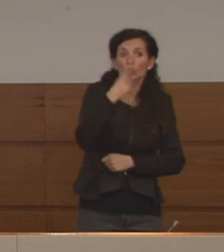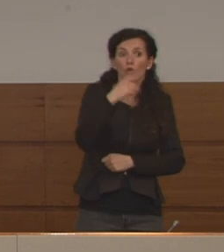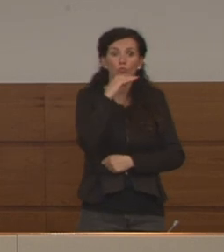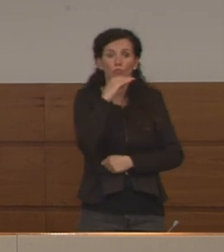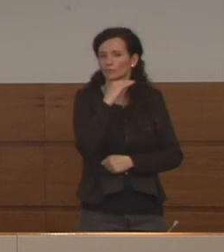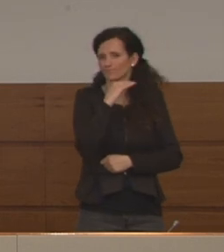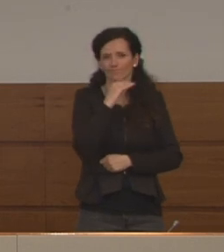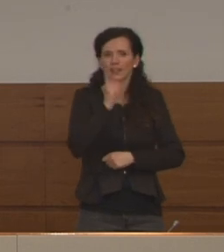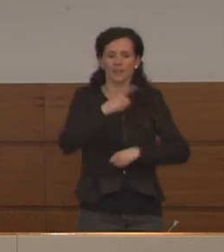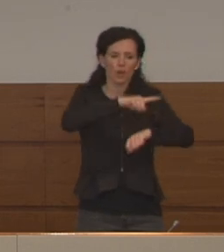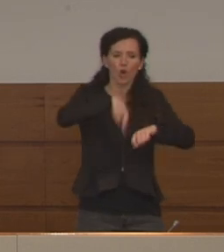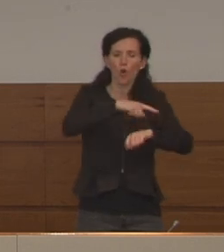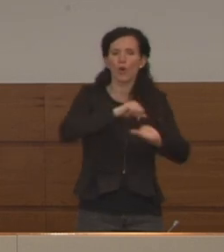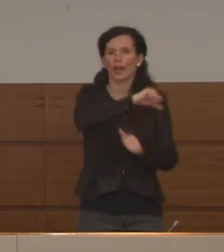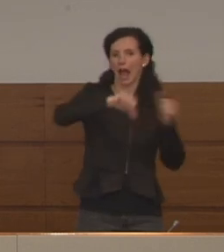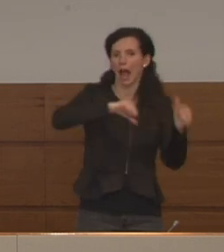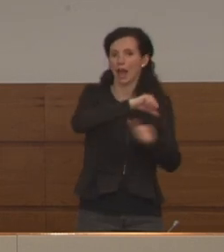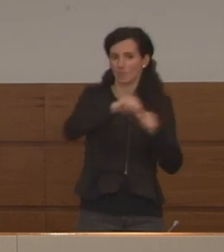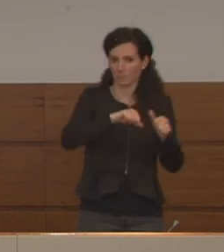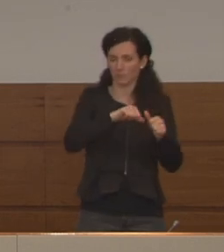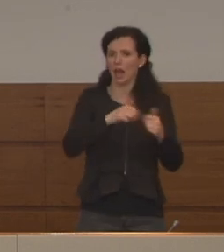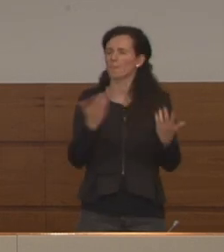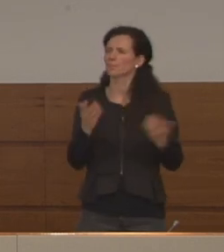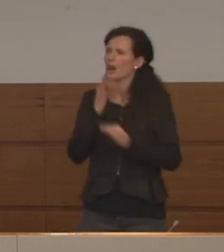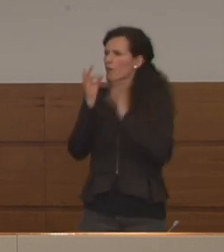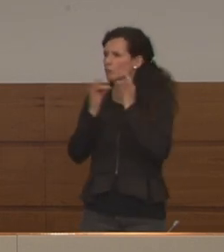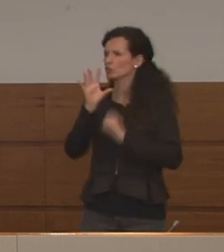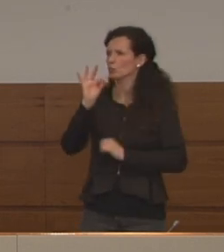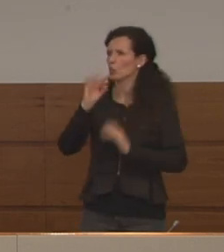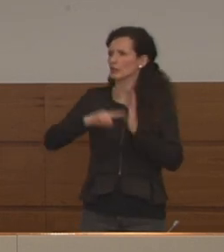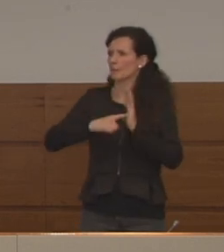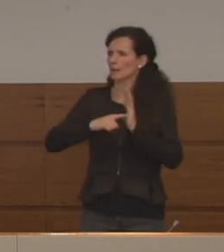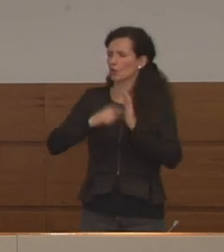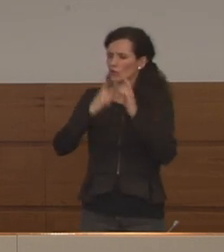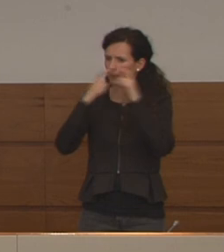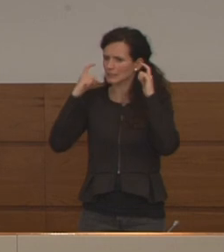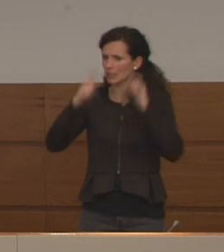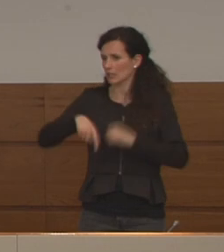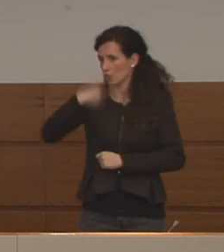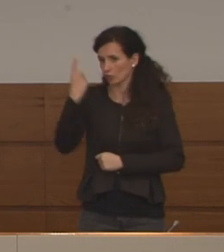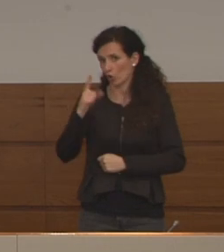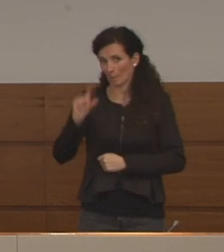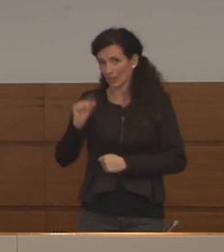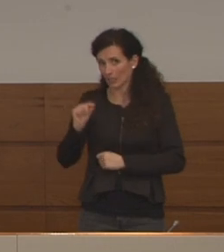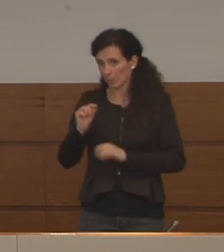Quindi 50 milioni di mascherine al giorno è diciamo il minimo?